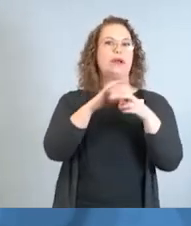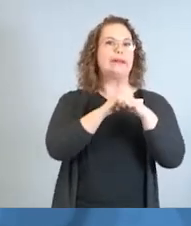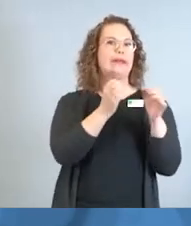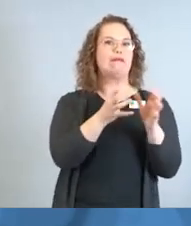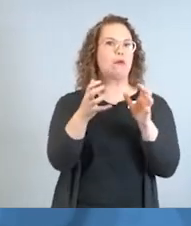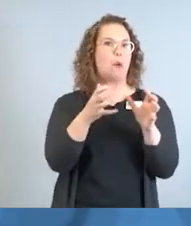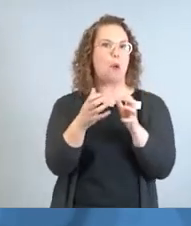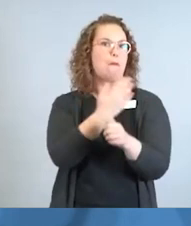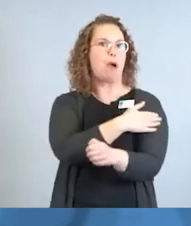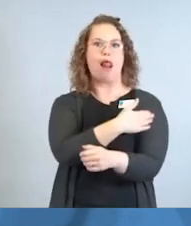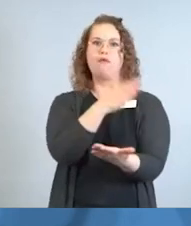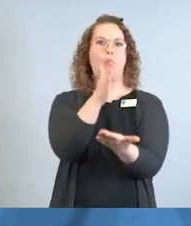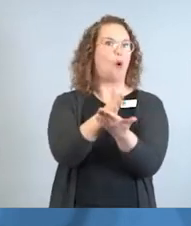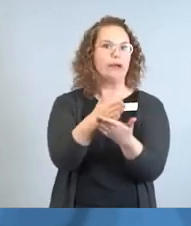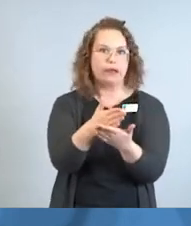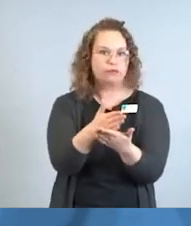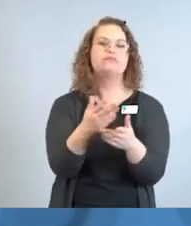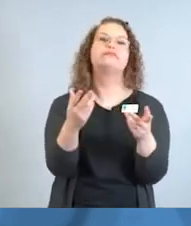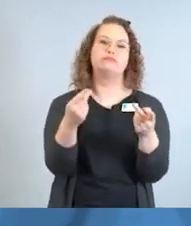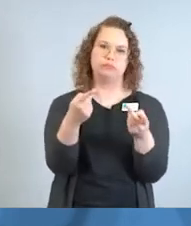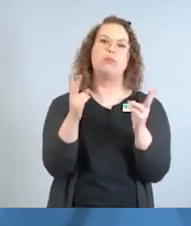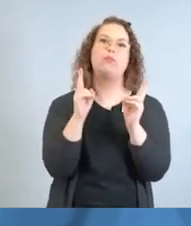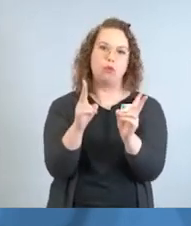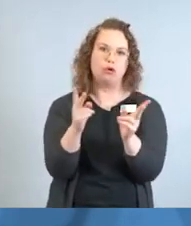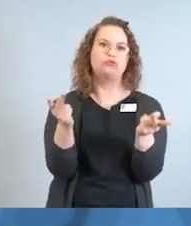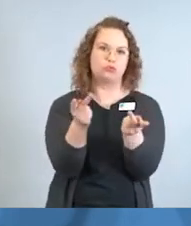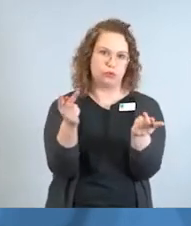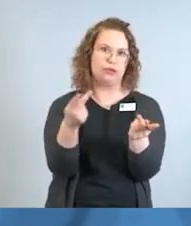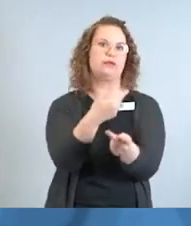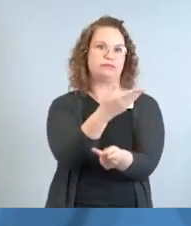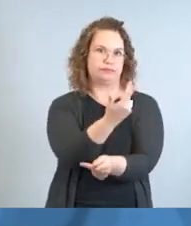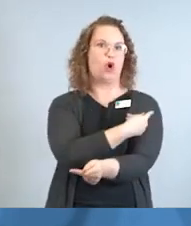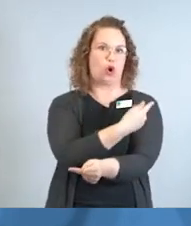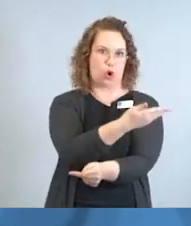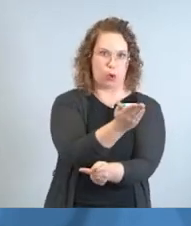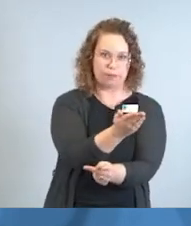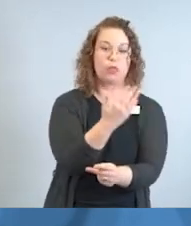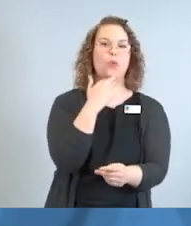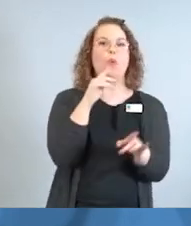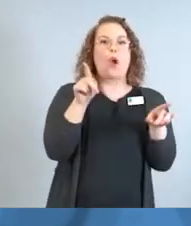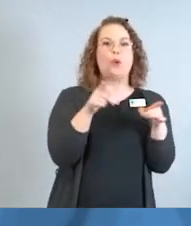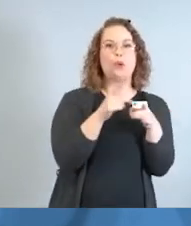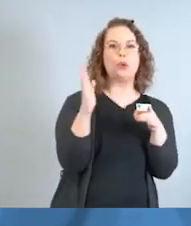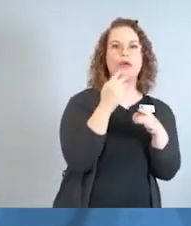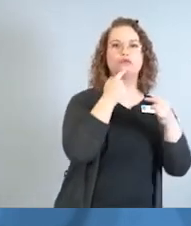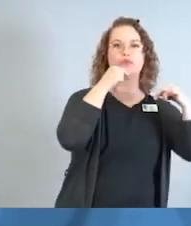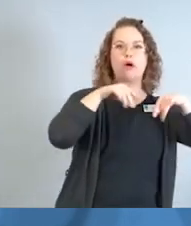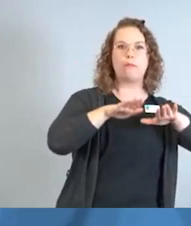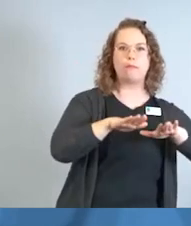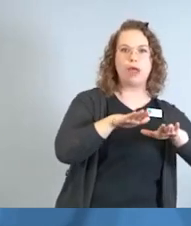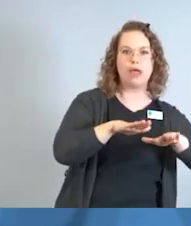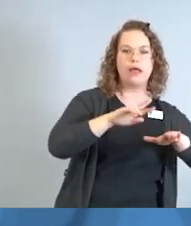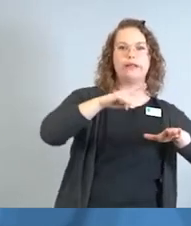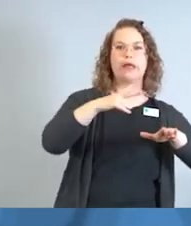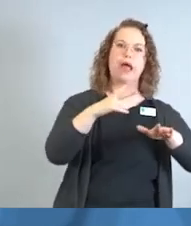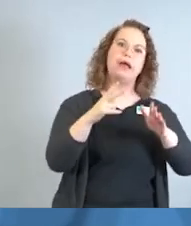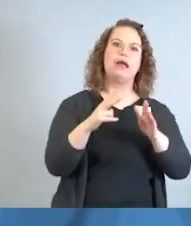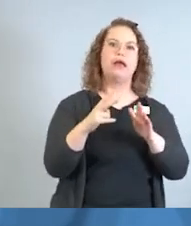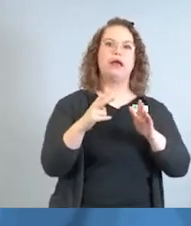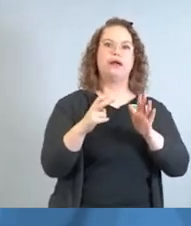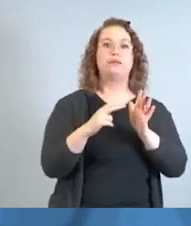Rokotuksia ei anneta matkailijoille eikä lyhytaikaisesti Suomessa oleskeleville, mutta ulkomaalaisille, jotka Suomessa asuvat kyllä.